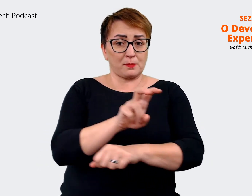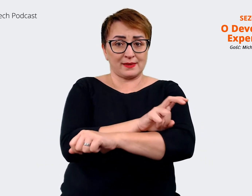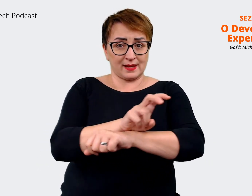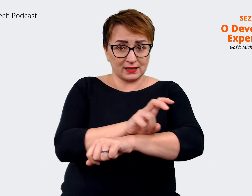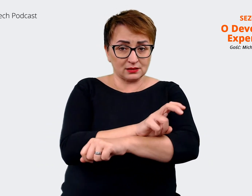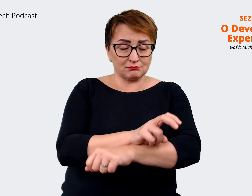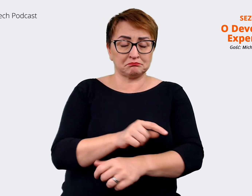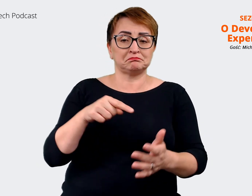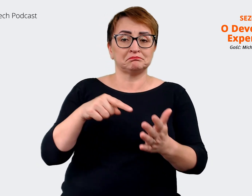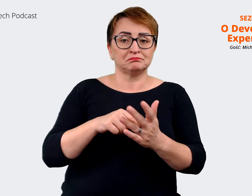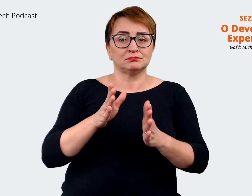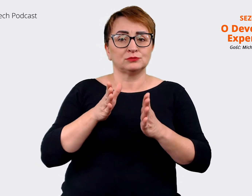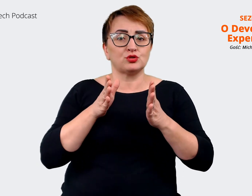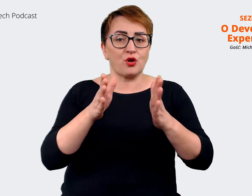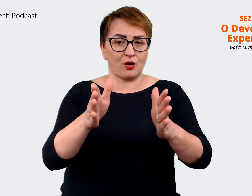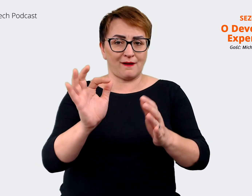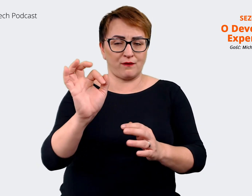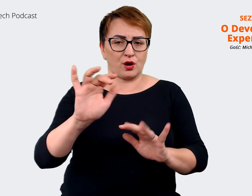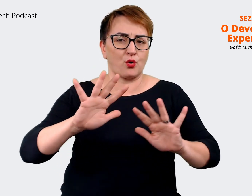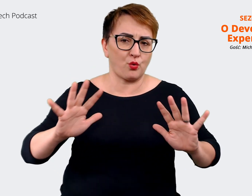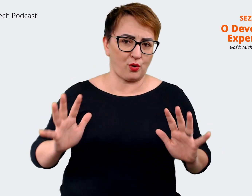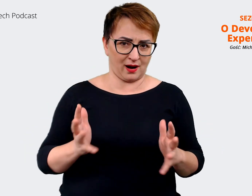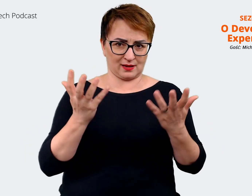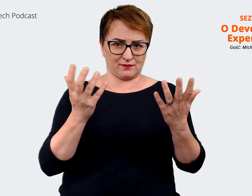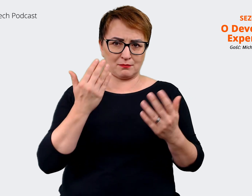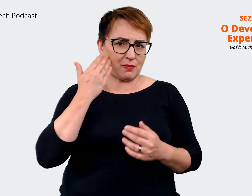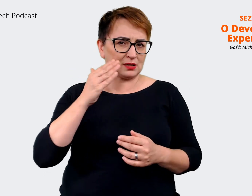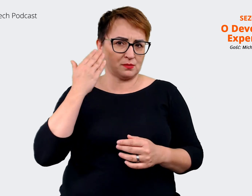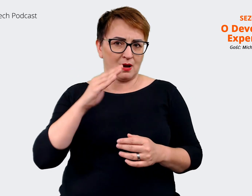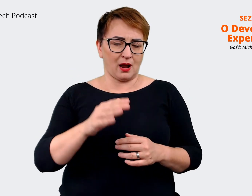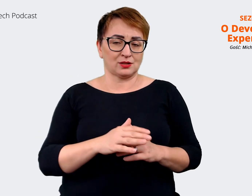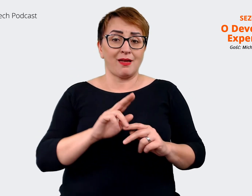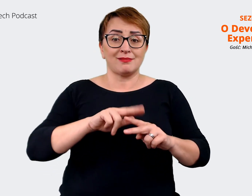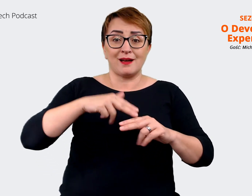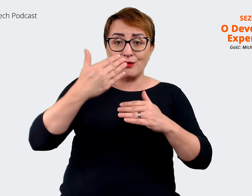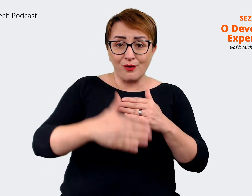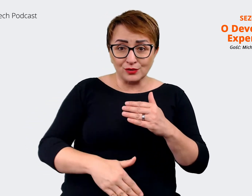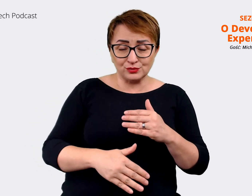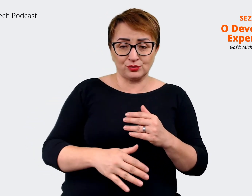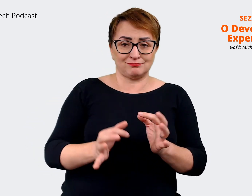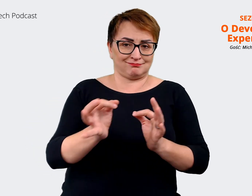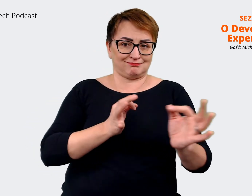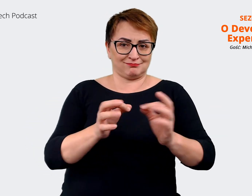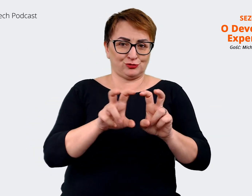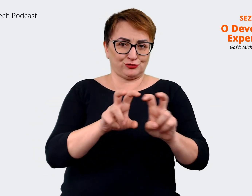to mają tę ścieżkę bardzo, bardzo ułatwioną. I koniec końców tak naprawdę oszczędzają czas.